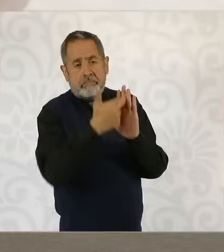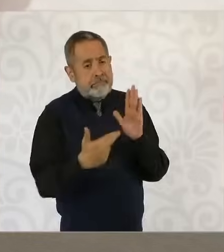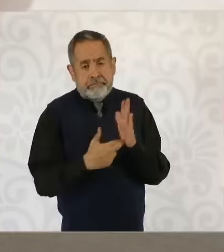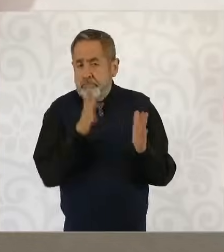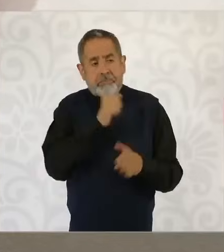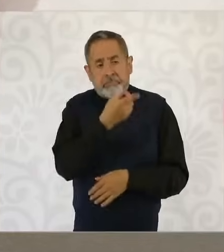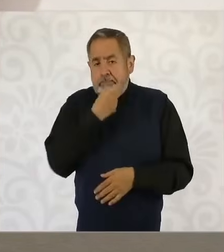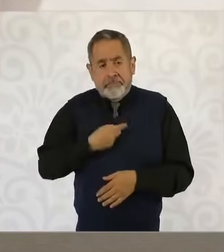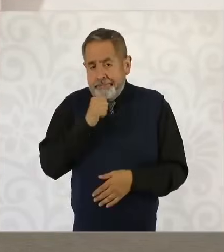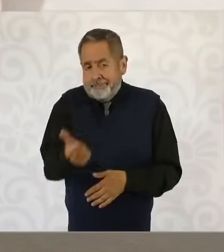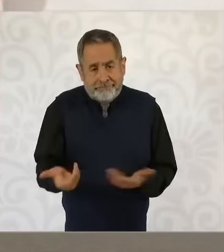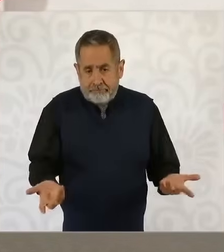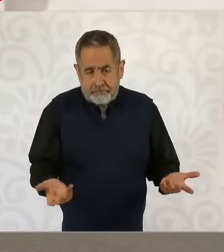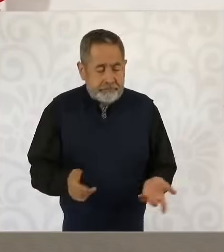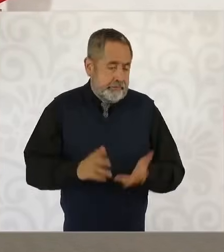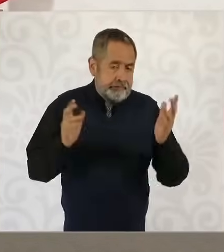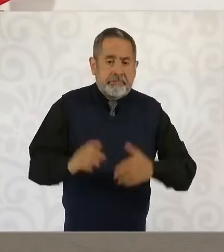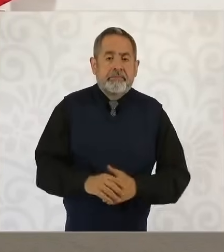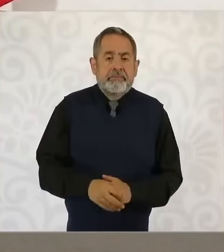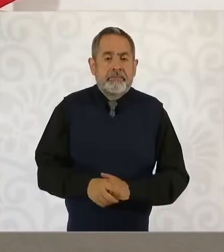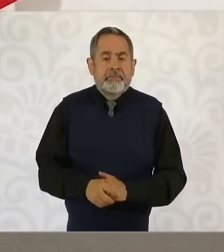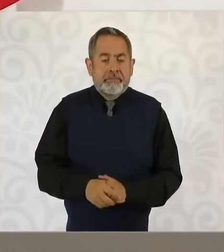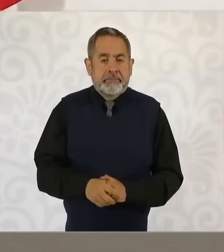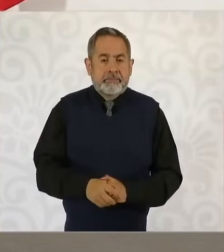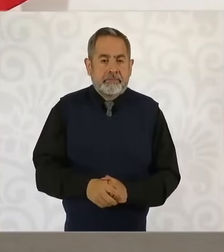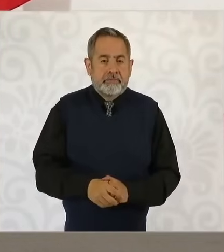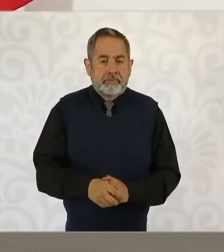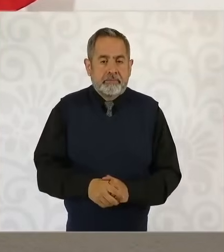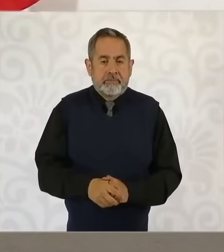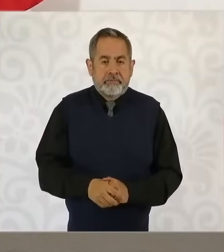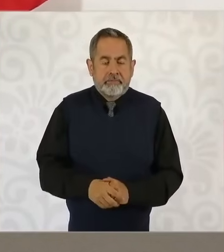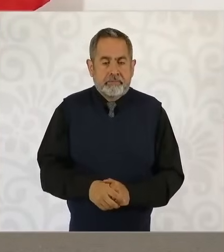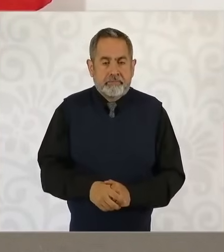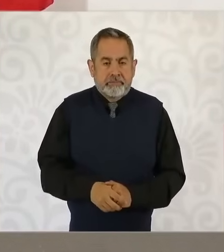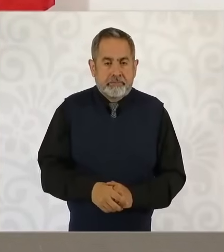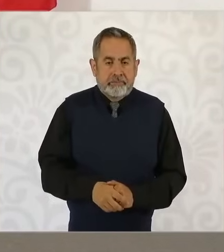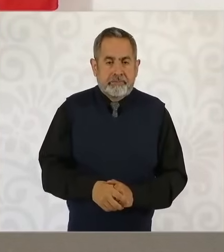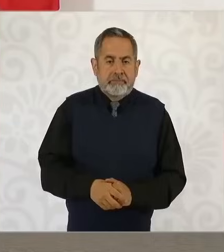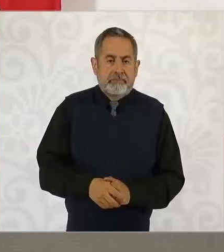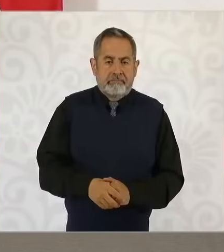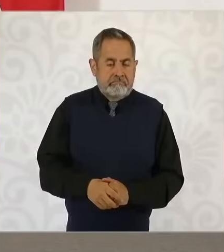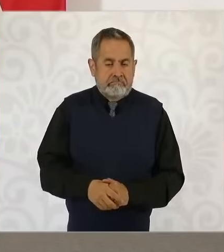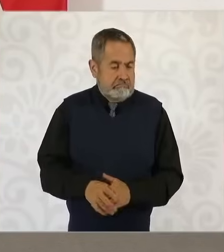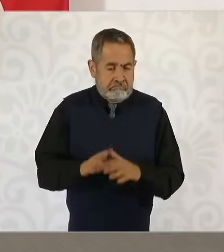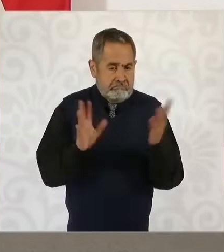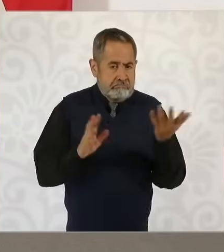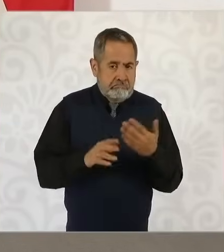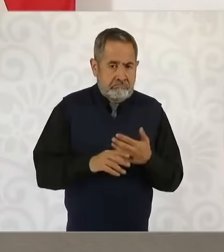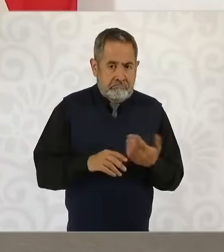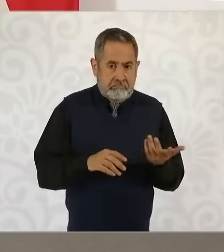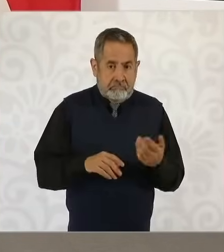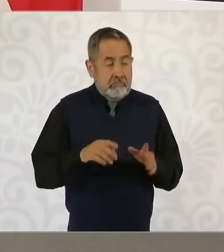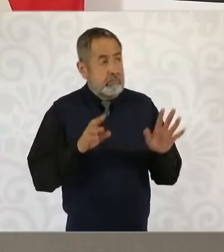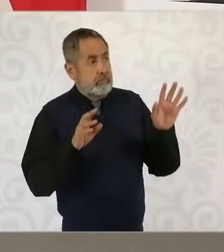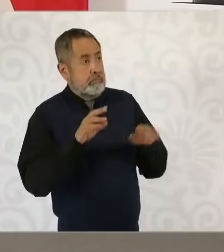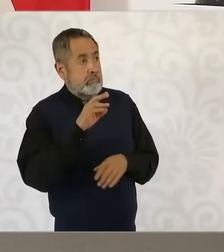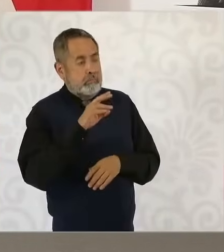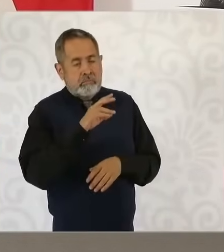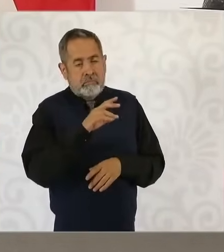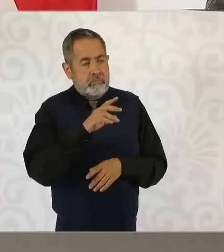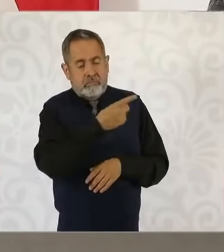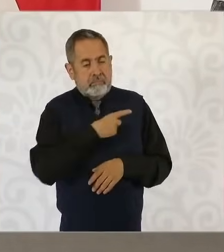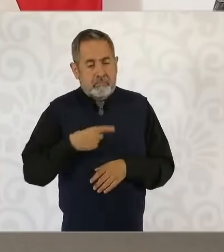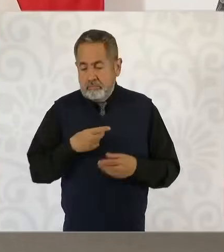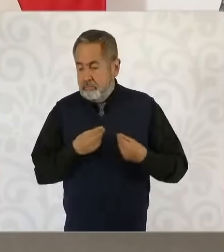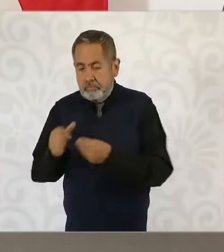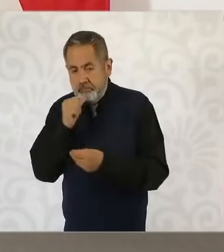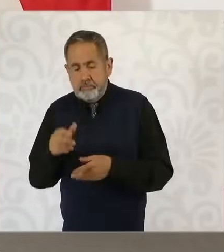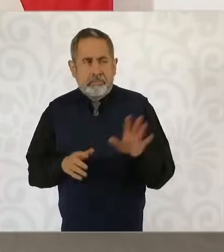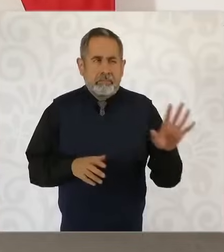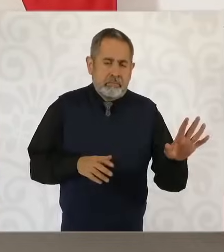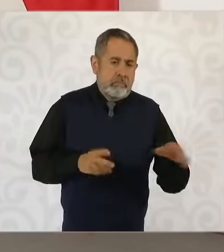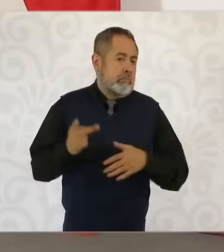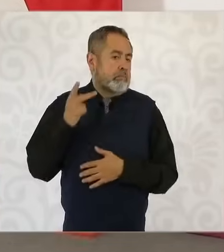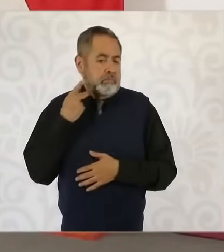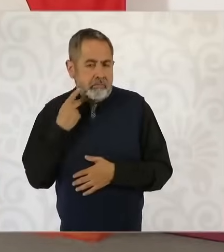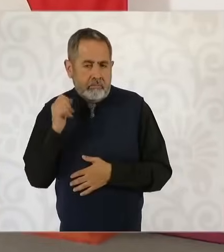eh no no tendrían porque según ellos eh ahora si es un tema político si es un tema de otro tipo